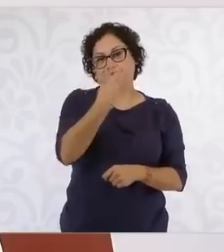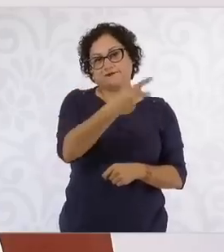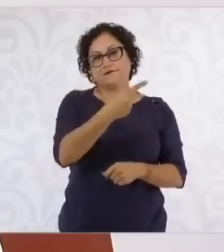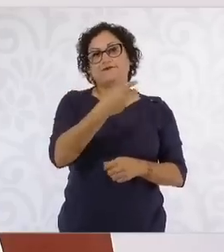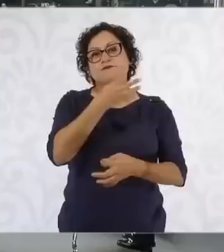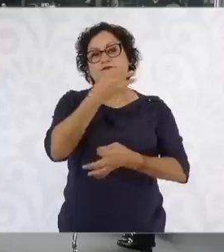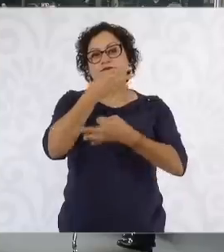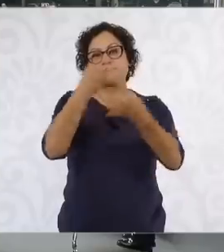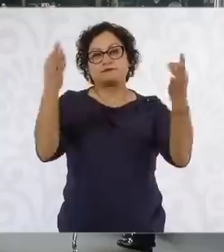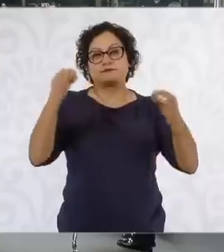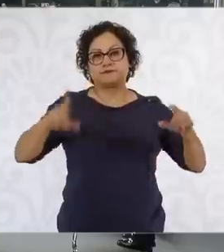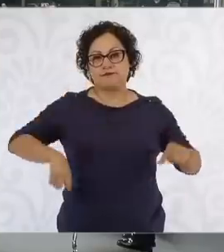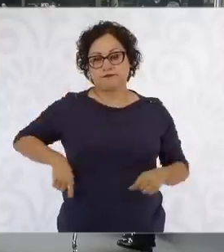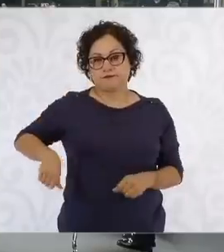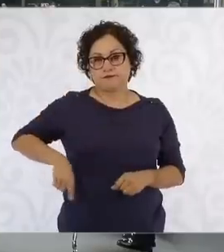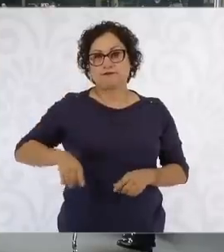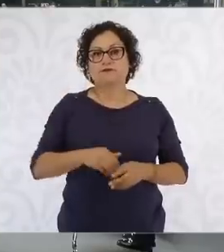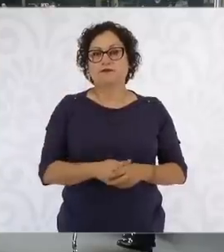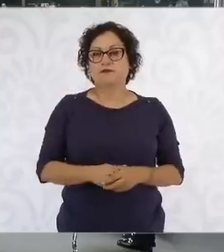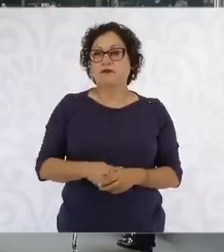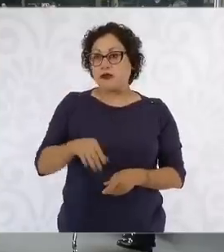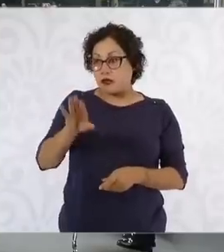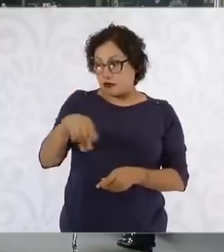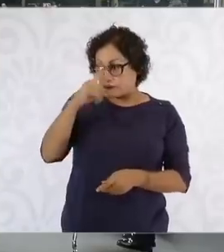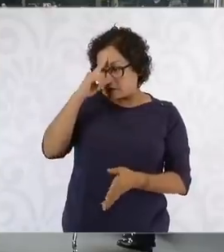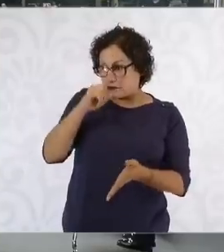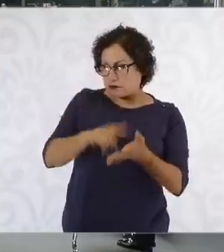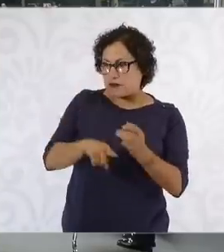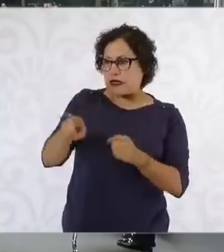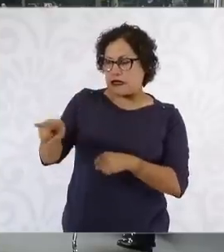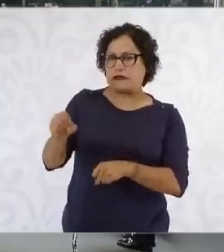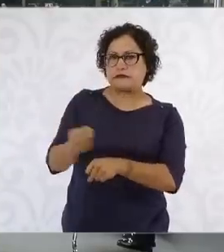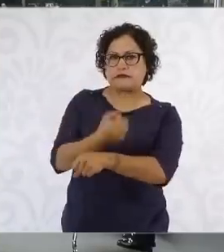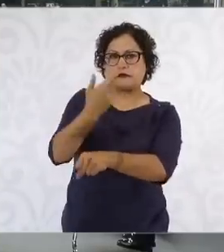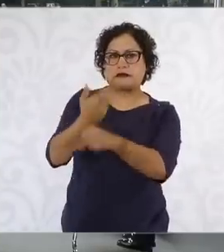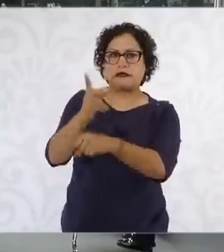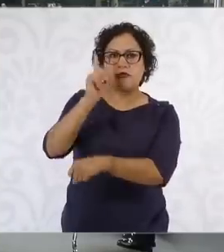Aprovechando que está aquí la titular de las actividad de las mujeres eh se considera que